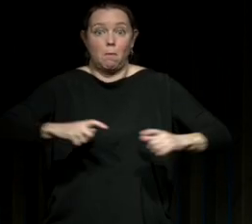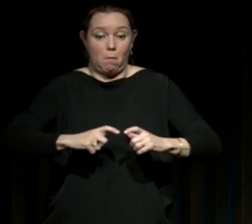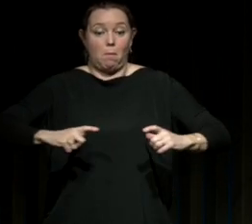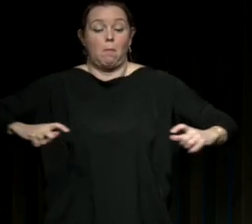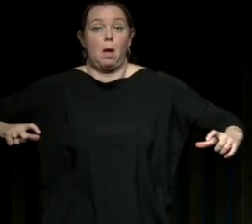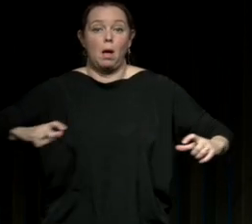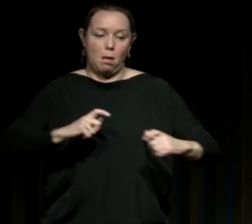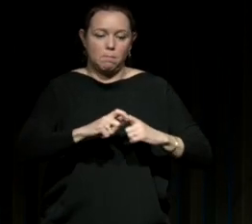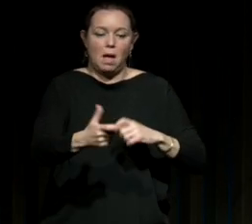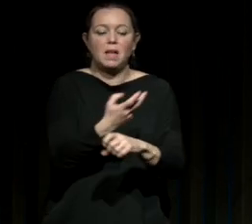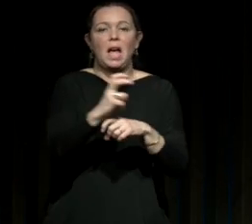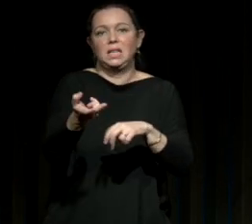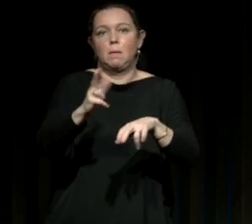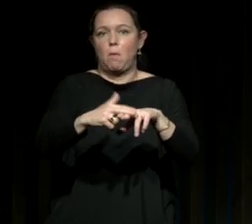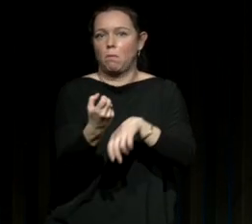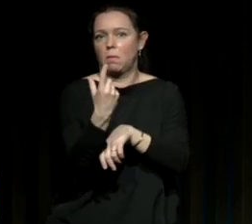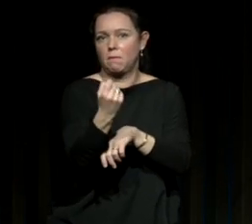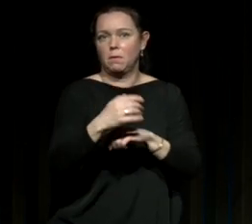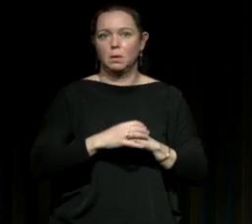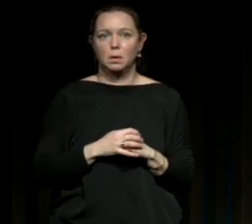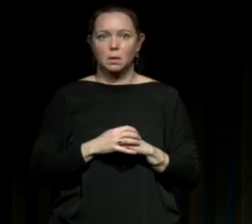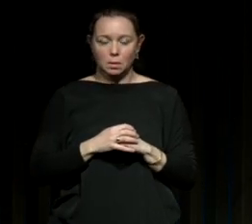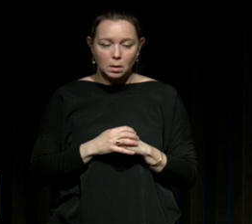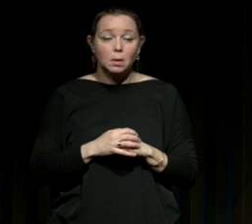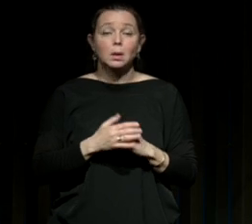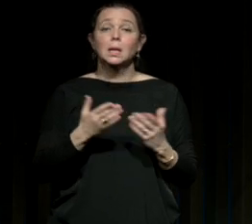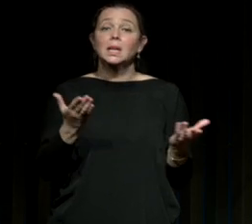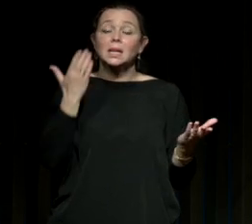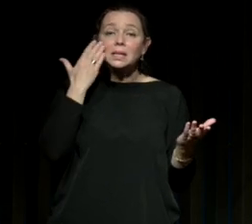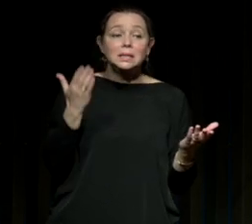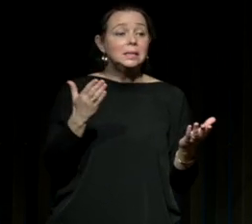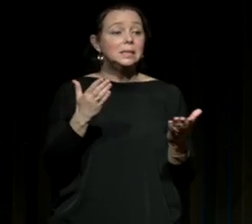risque de mort subite ce qu'on ne retrouve pas tant que quand on classe les gens en fonction